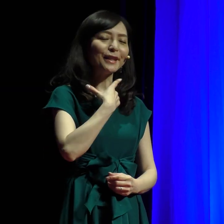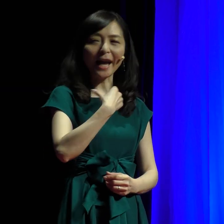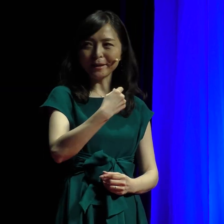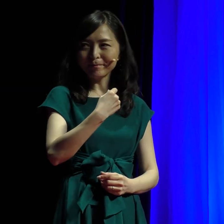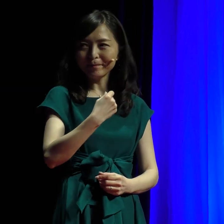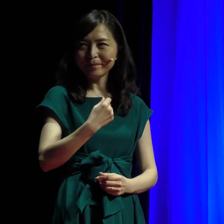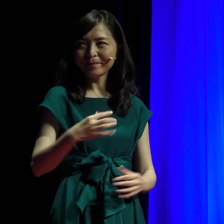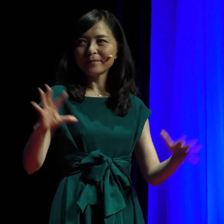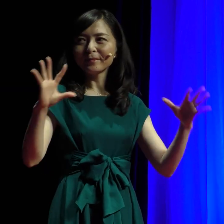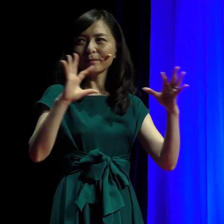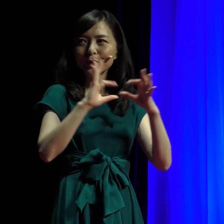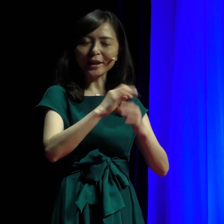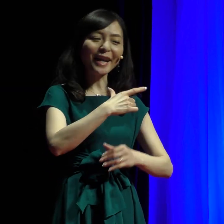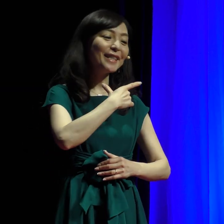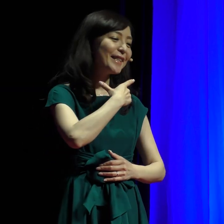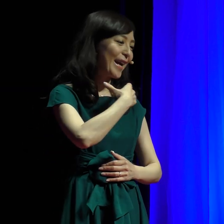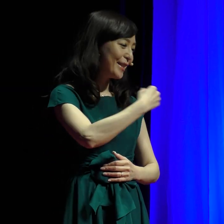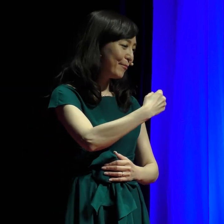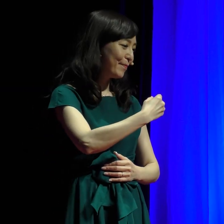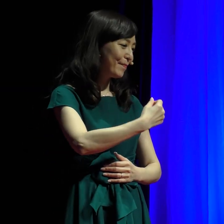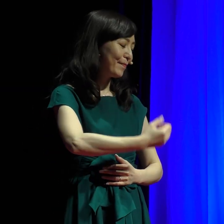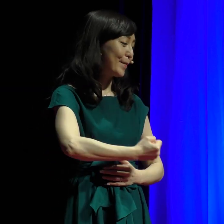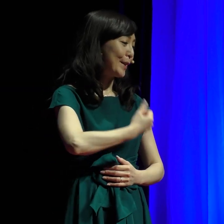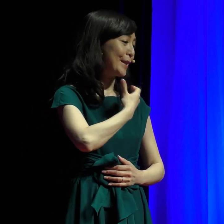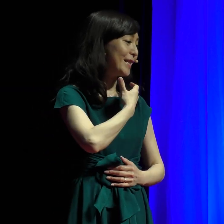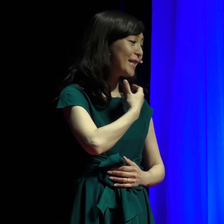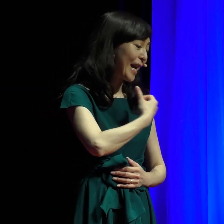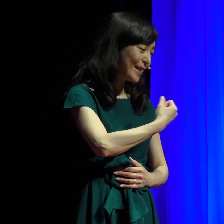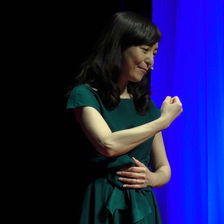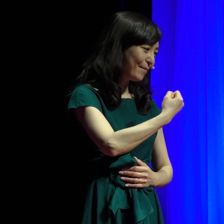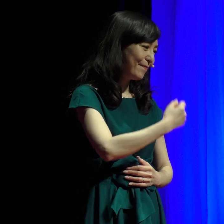Quiero saber, quiero conectar, quiero creer.